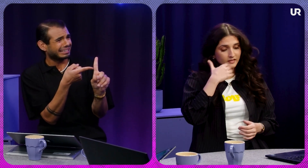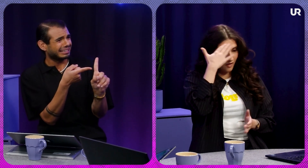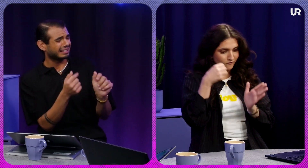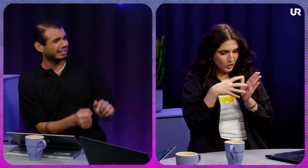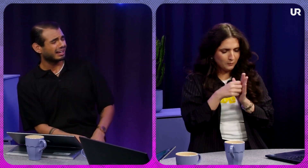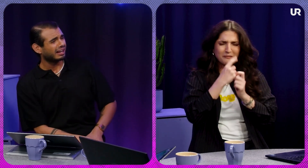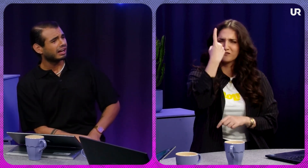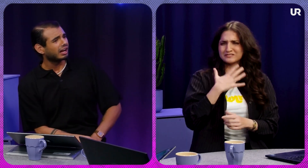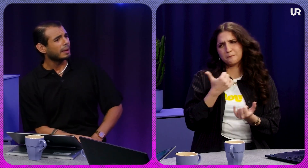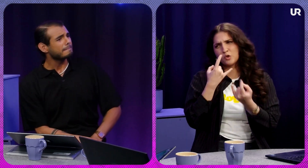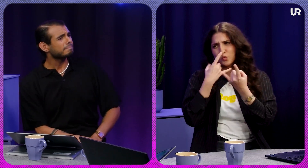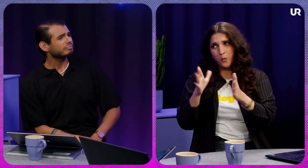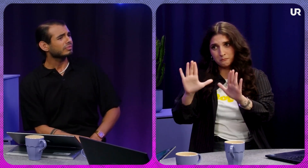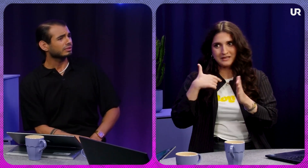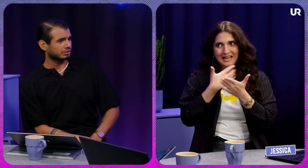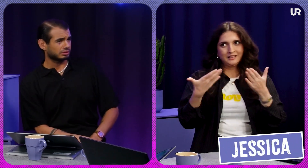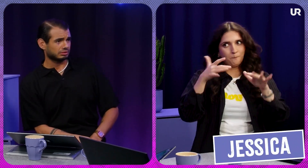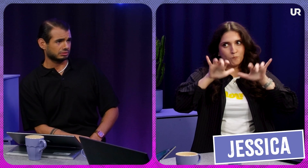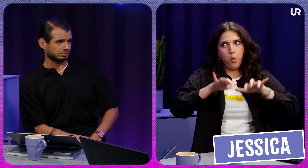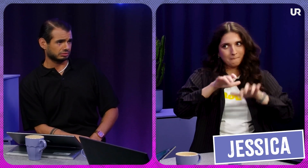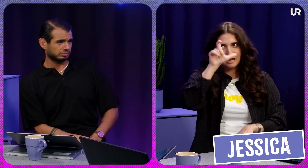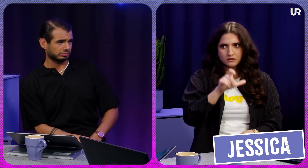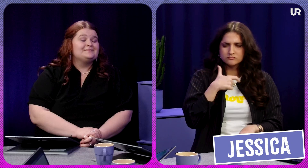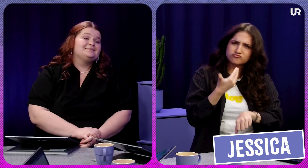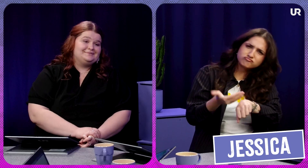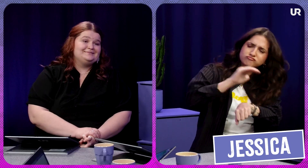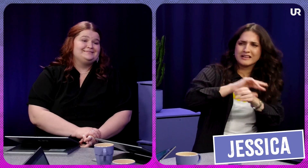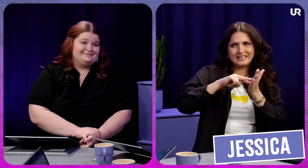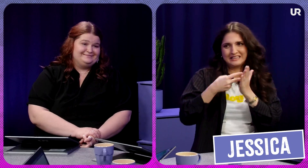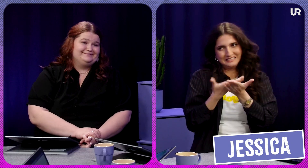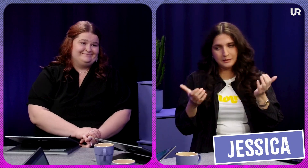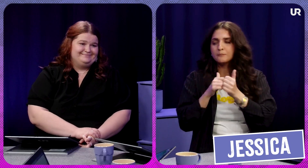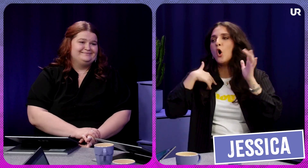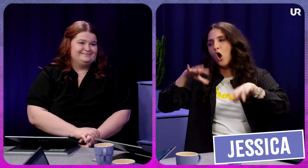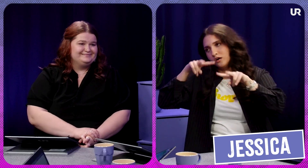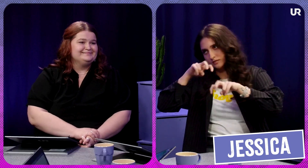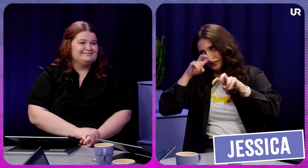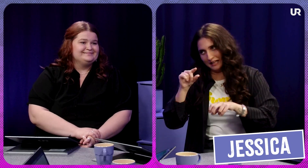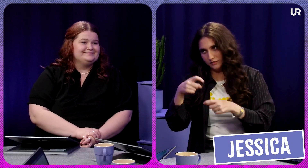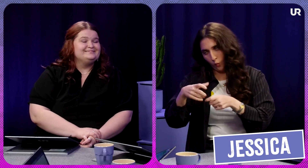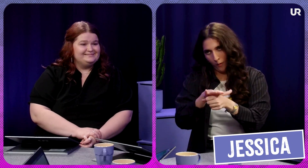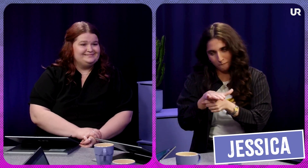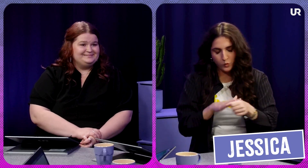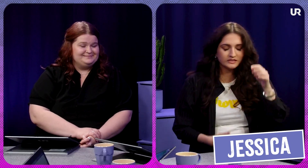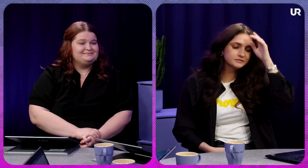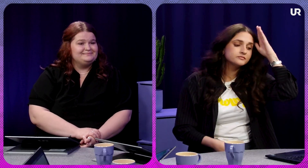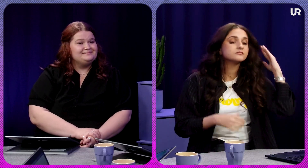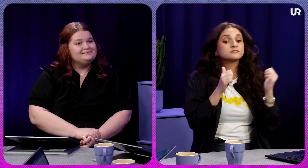Jessica: Absolut! Men först vill jag informera er om att- jag inte är någon programmerare eller någon expert inom teknik men- jag har naturligtvis gjort research i det här!